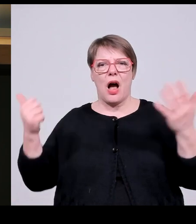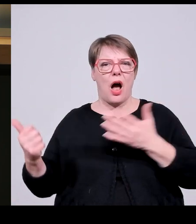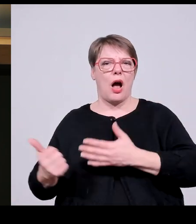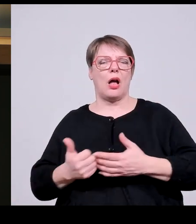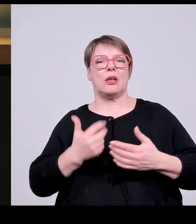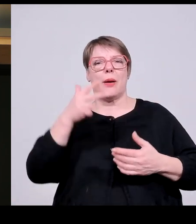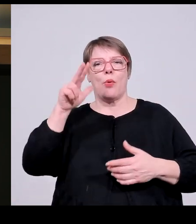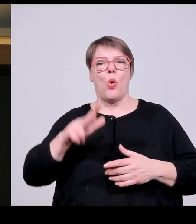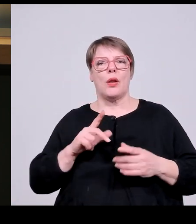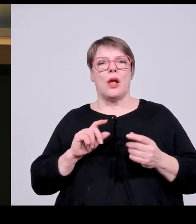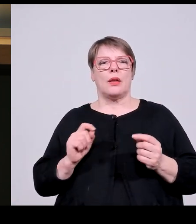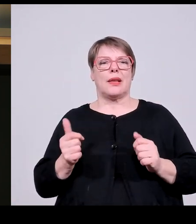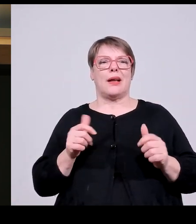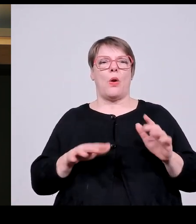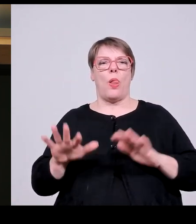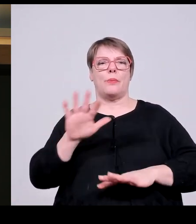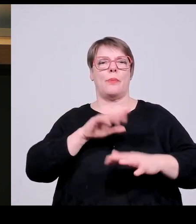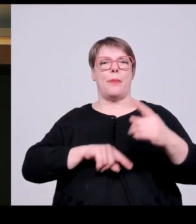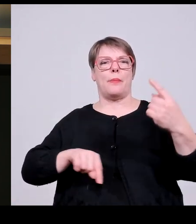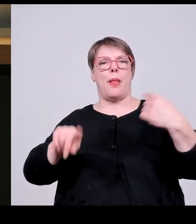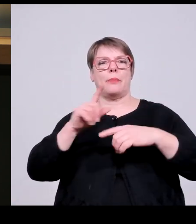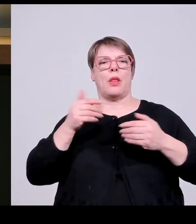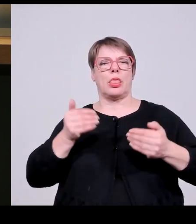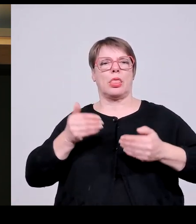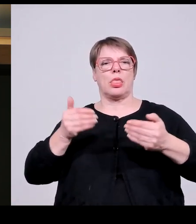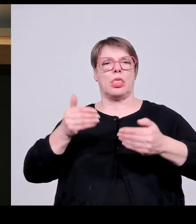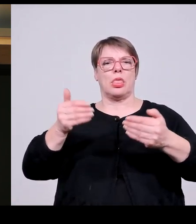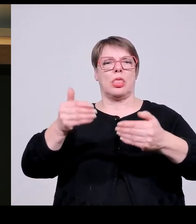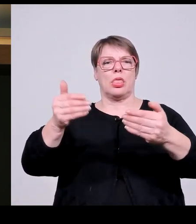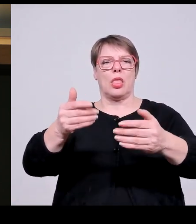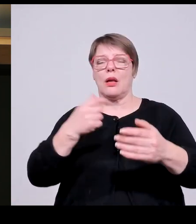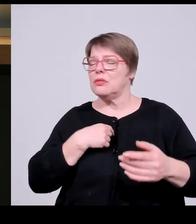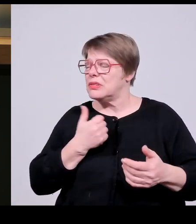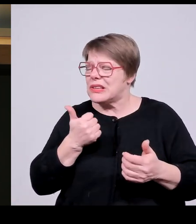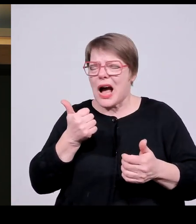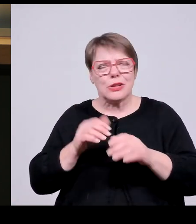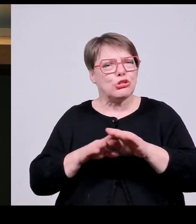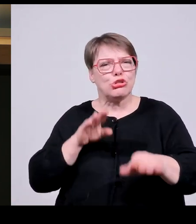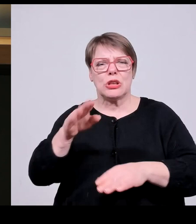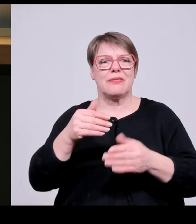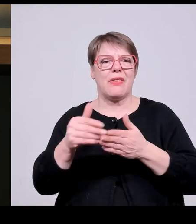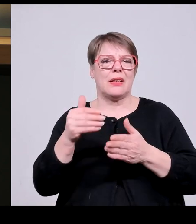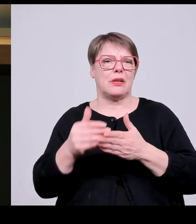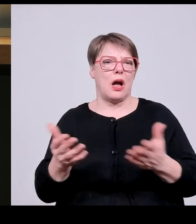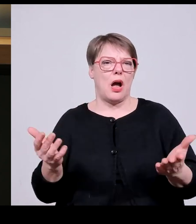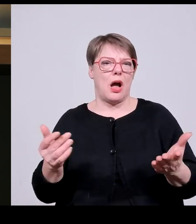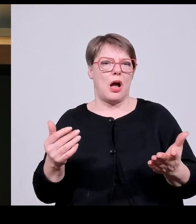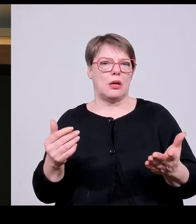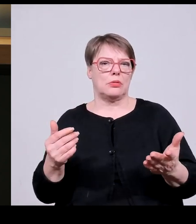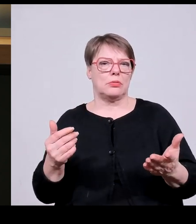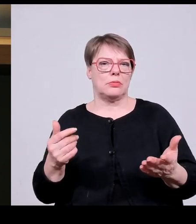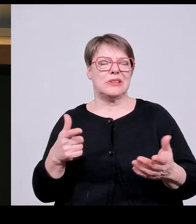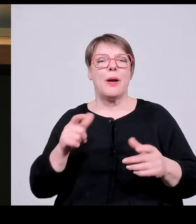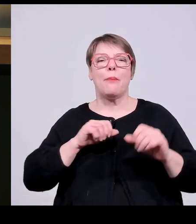dieses immer wieder zu benennen ist klar Aufgabe der Opposition. Und wenn sich hier Unterschiede zwischen den Regierungsparteien,